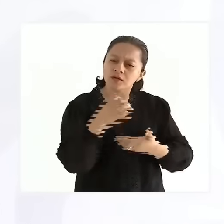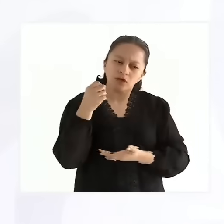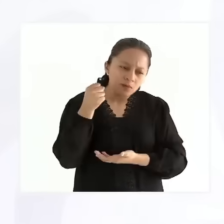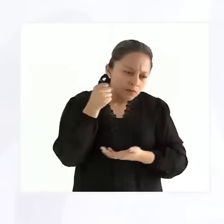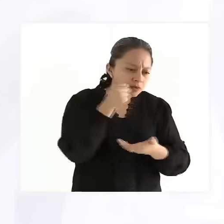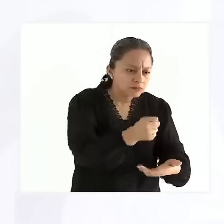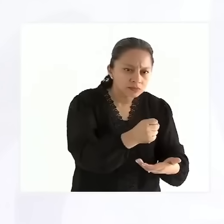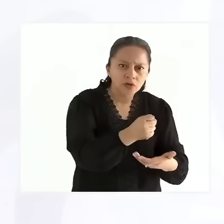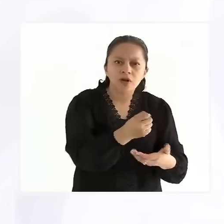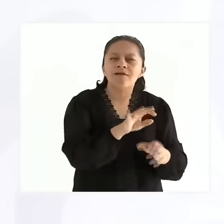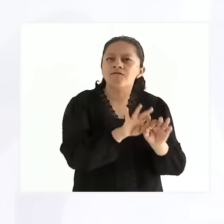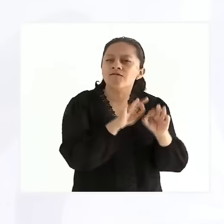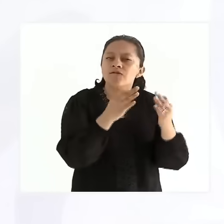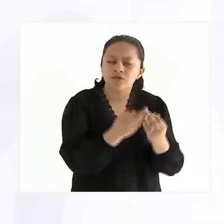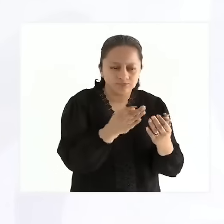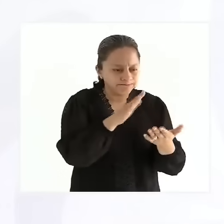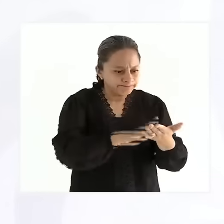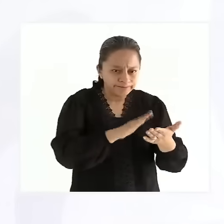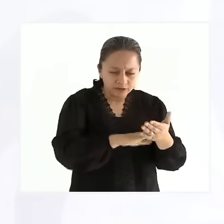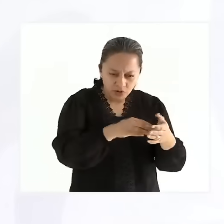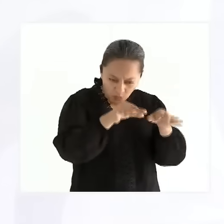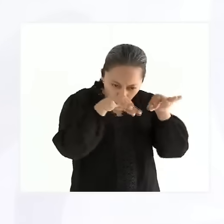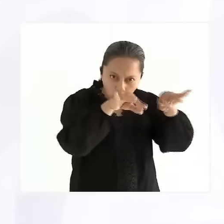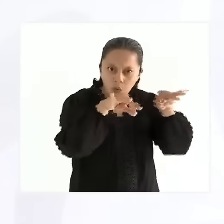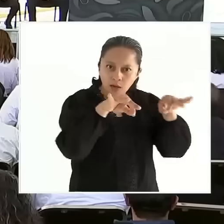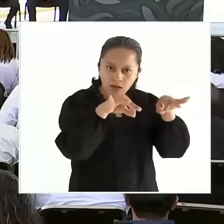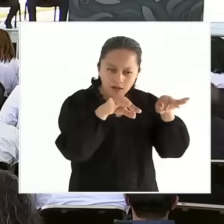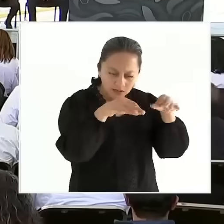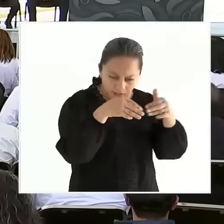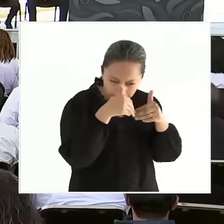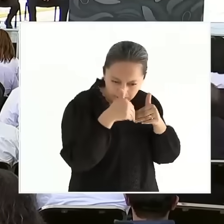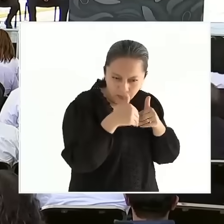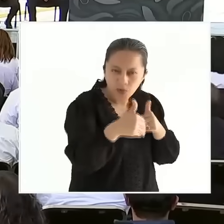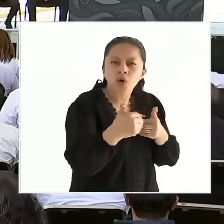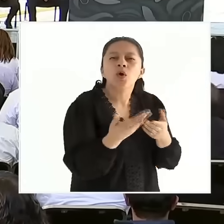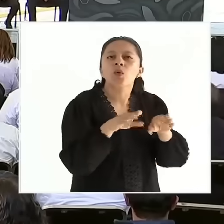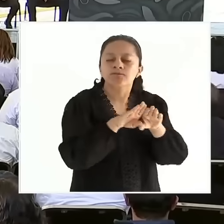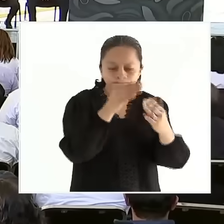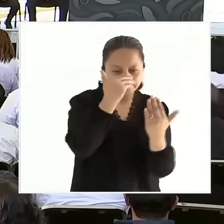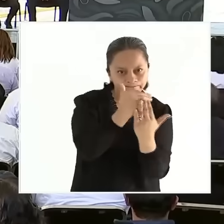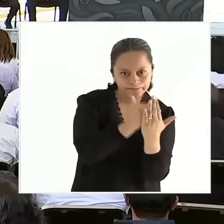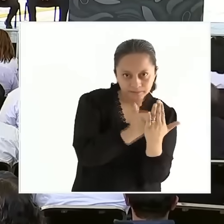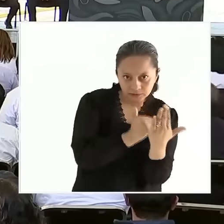los mecanismos. Es una hoja de ruta muy clara para su implementación. Y ahora en este momento,